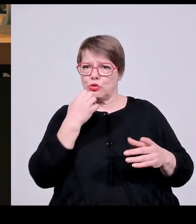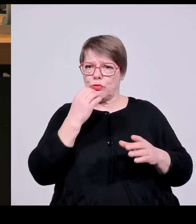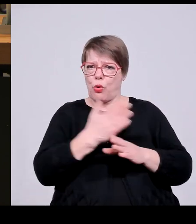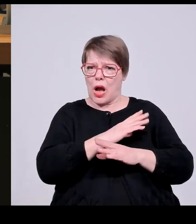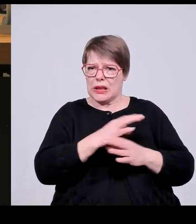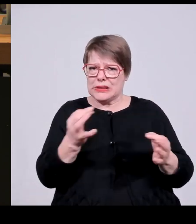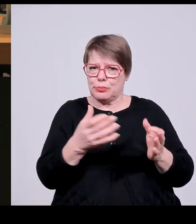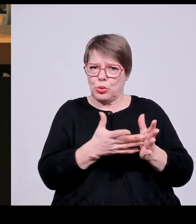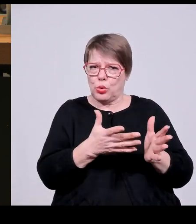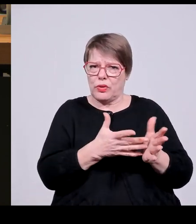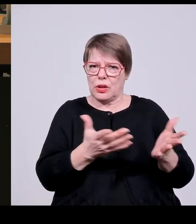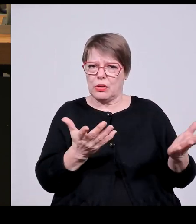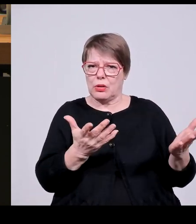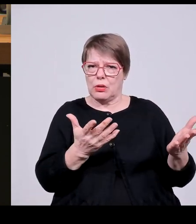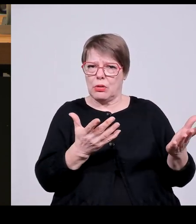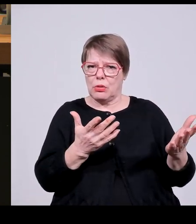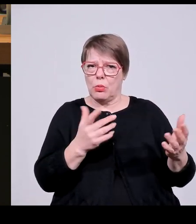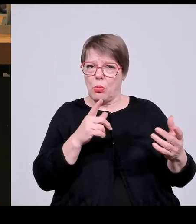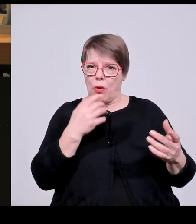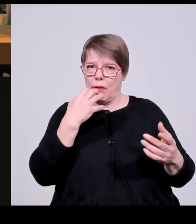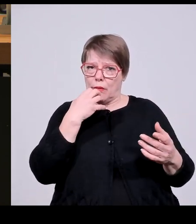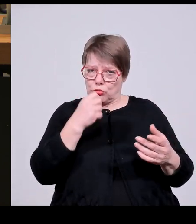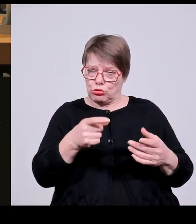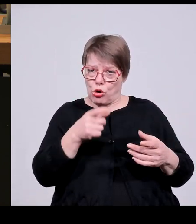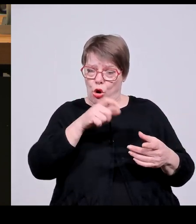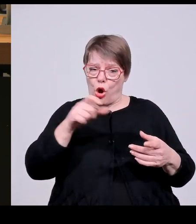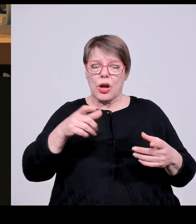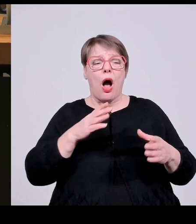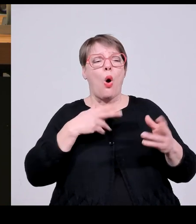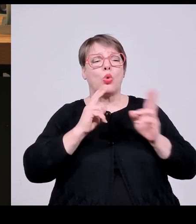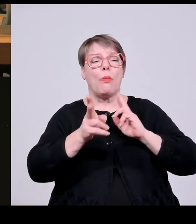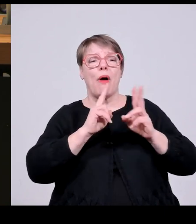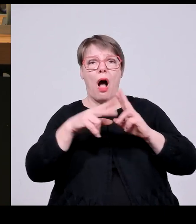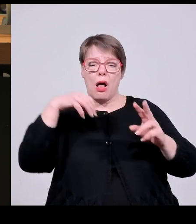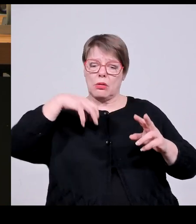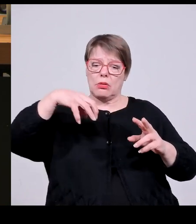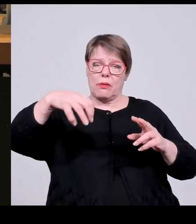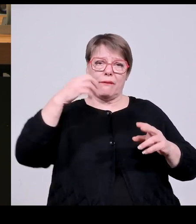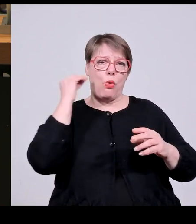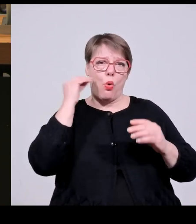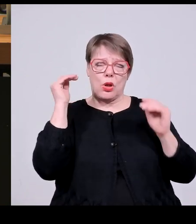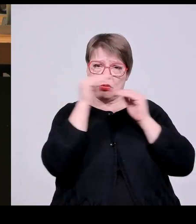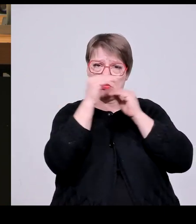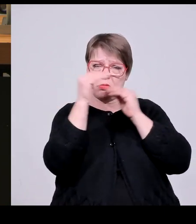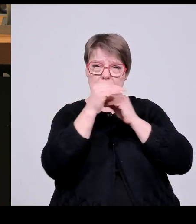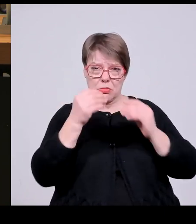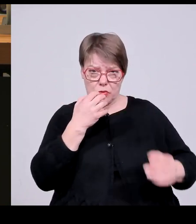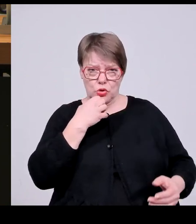Hier wurde - ich komme zurück auf die Fragestunde - hier wurde heute früh verlangt von der Opposition, dass der Senat für